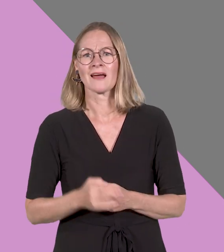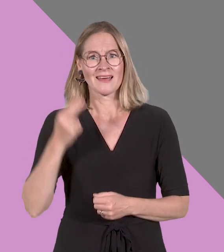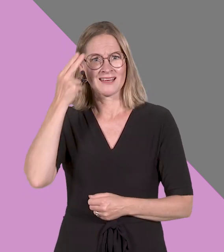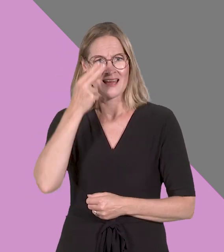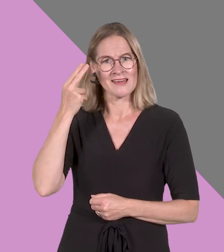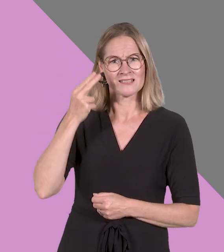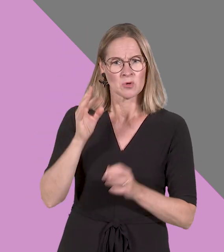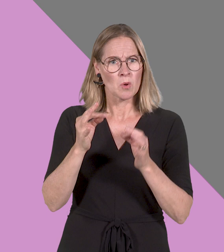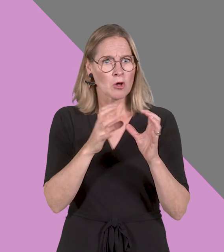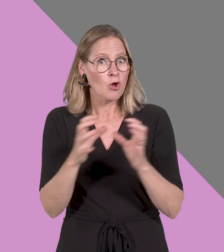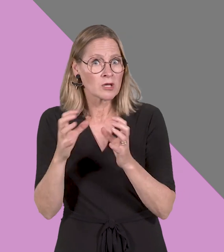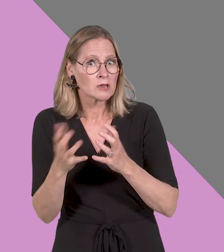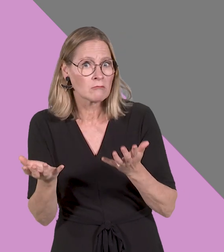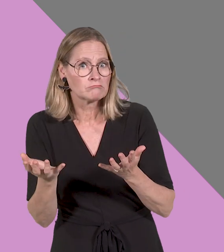Miten kaihia hoidetaan?